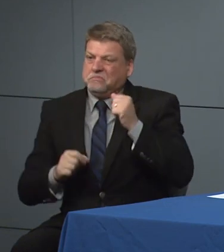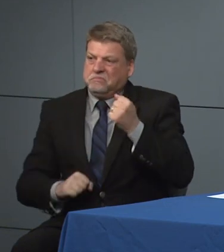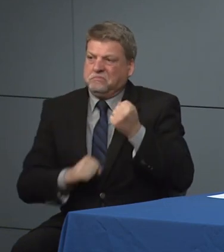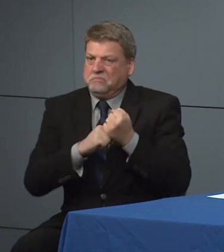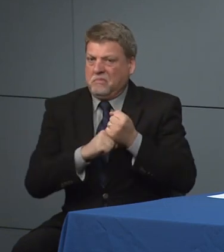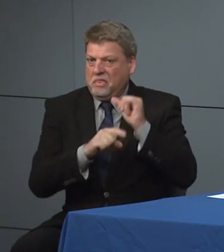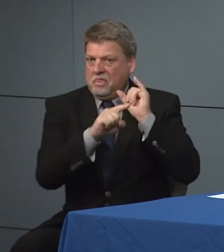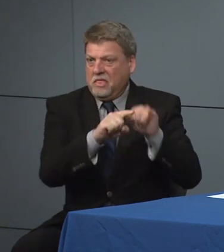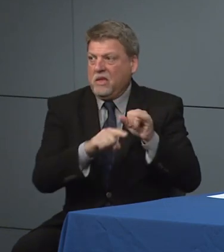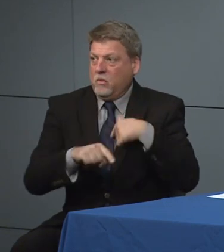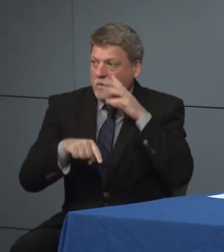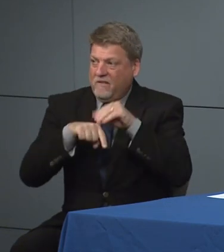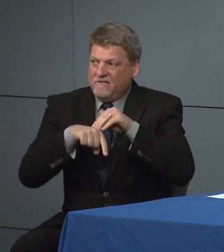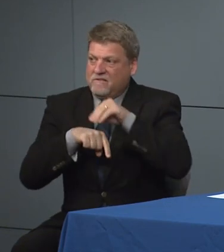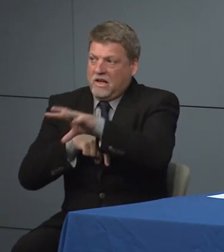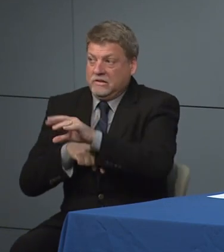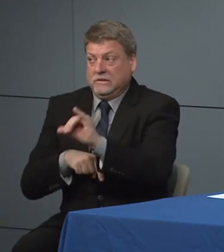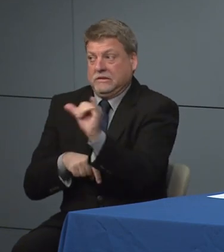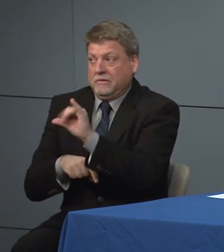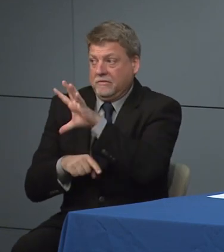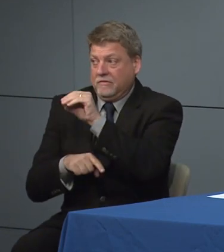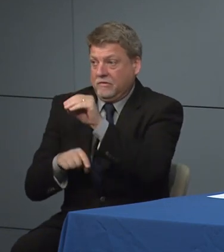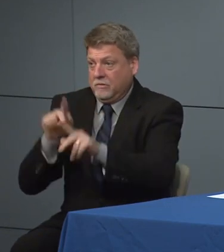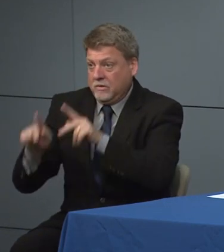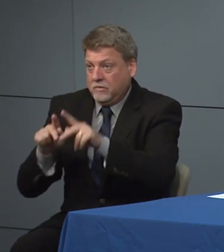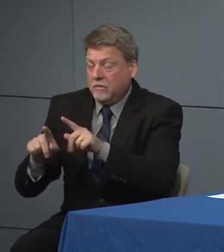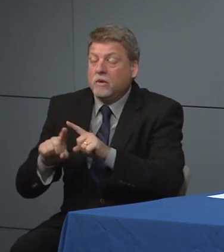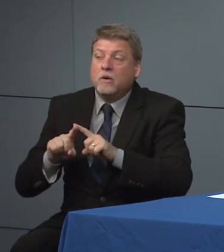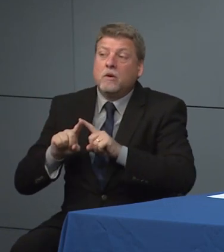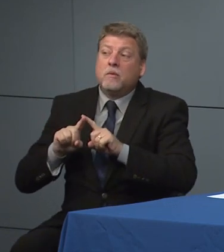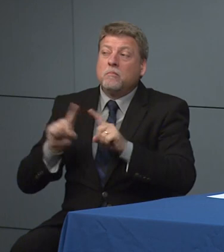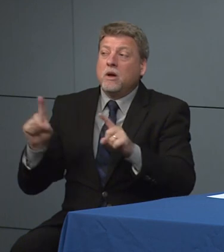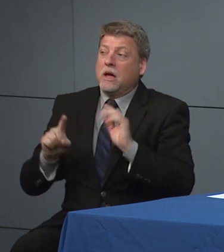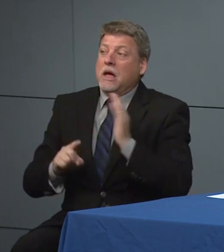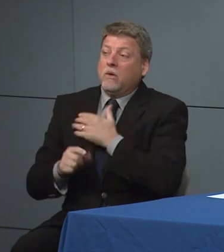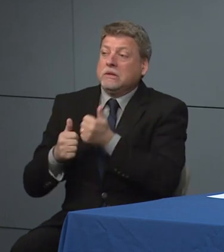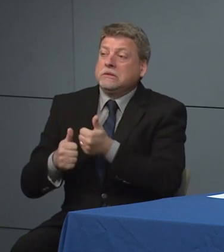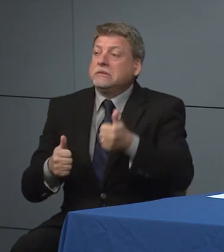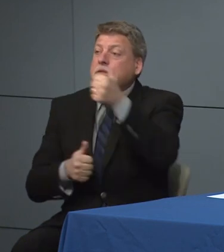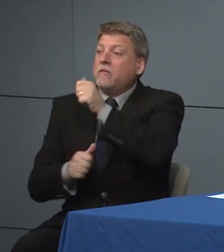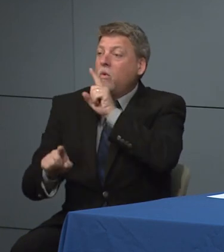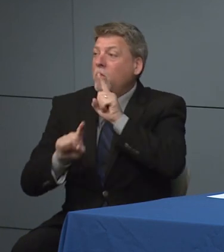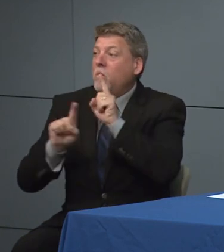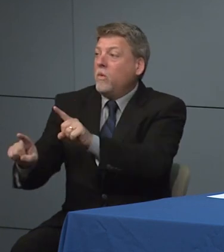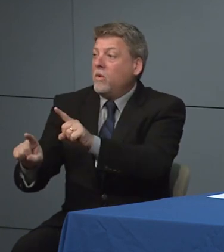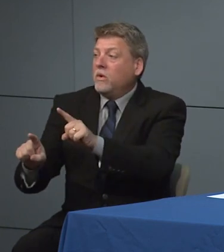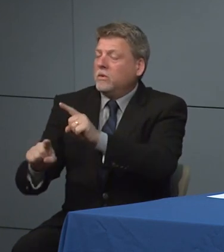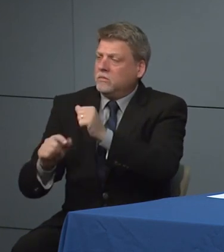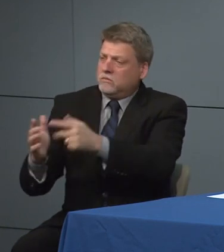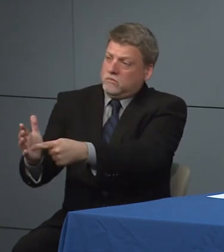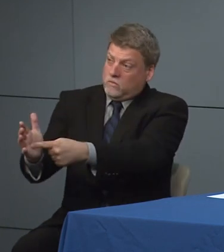Restringen las reuniones de más de cien personas por ahora, y esto es para que las autoridades del orden público